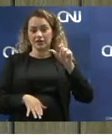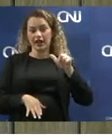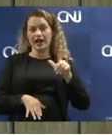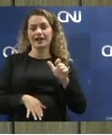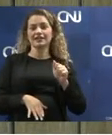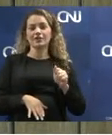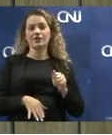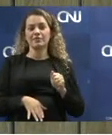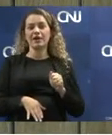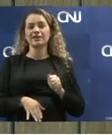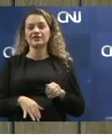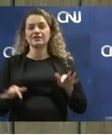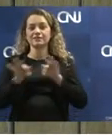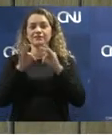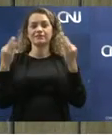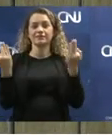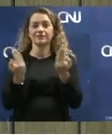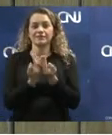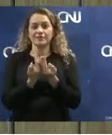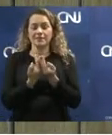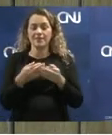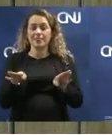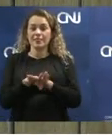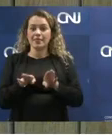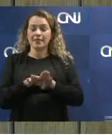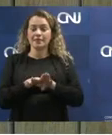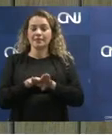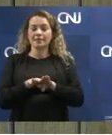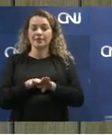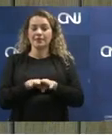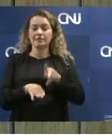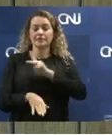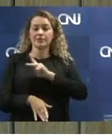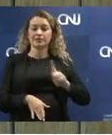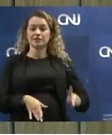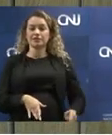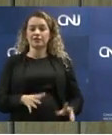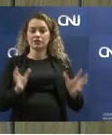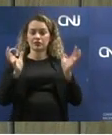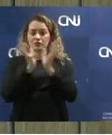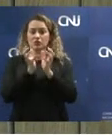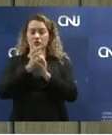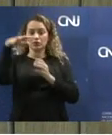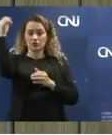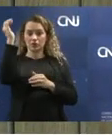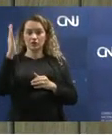Dr. Rogério Portugal Bacellar, Presidente da Confederação Nacional de Notários e Registradores.